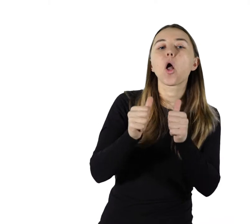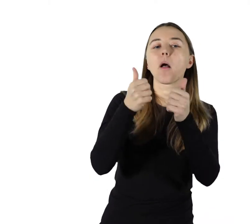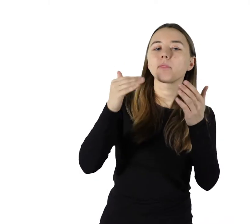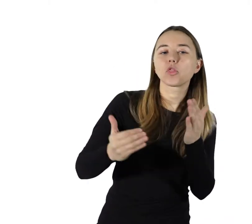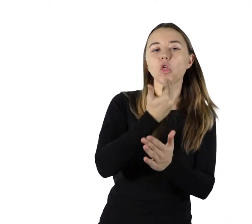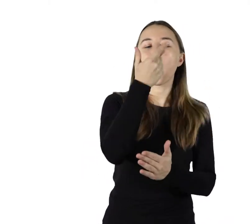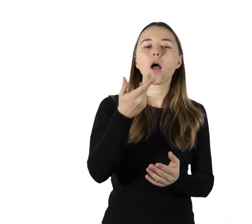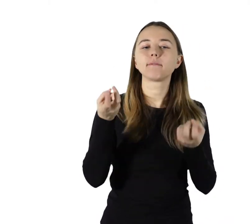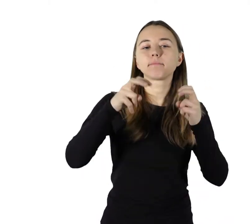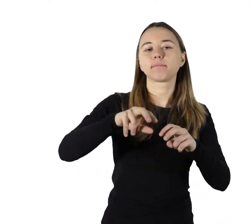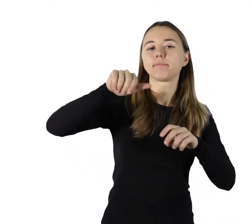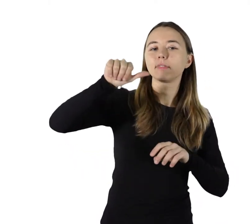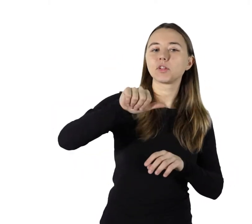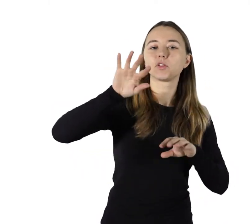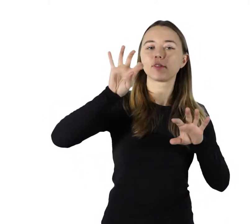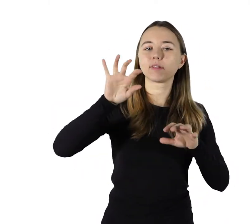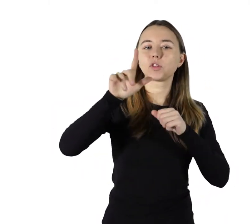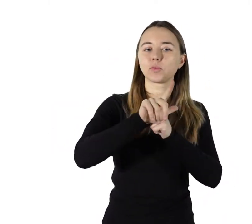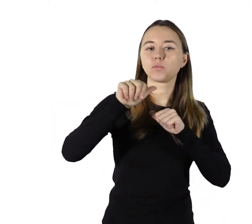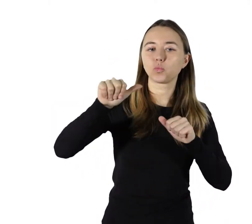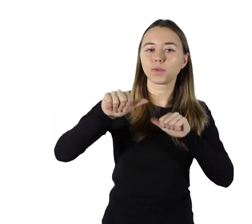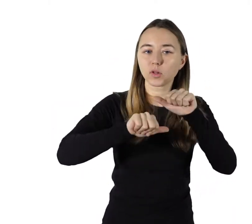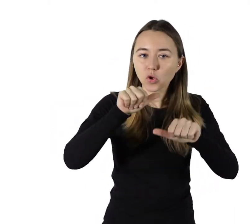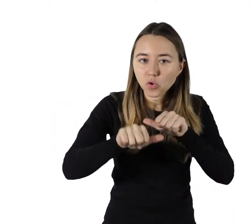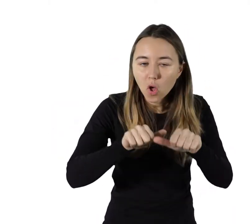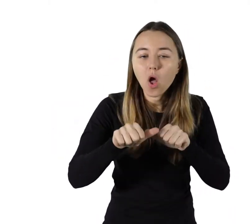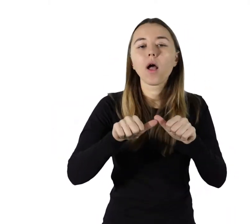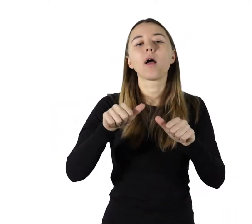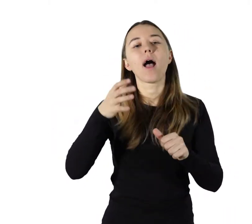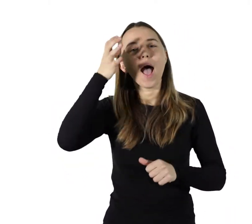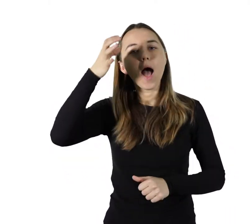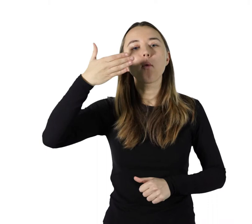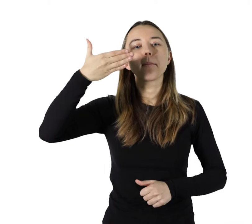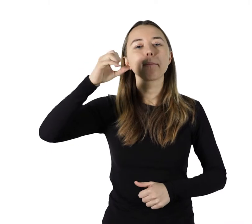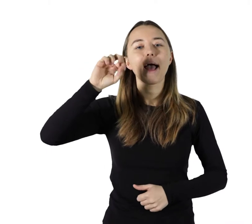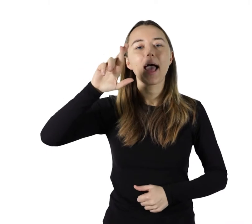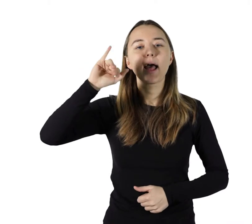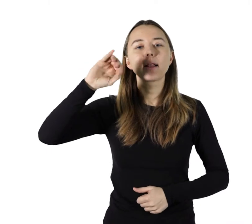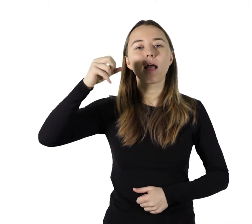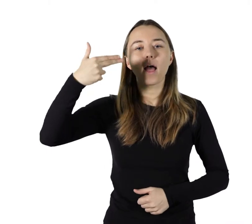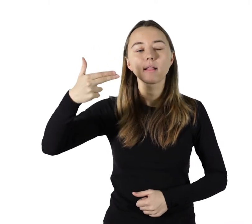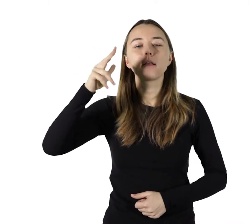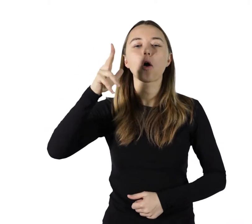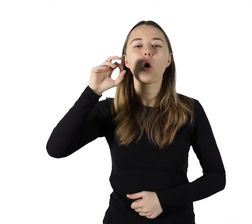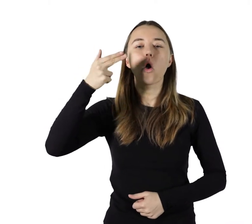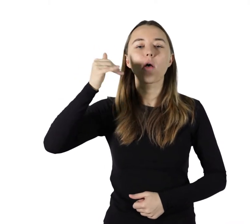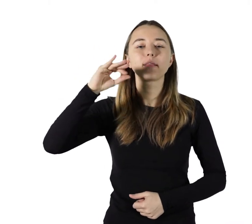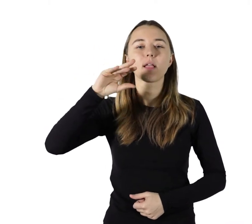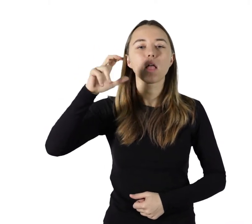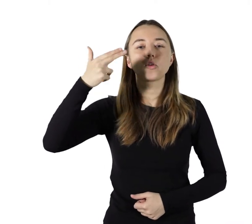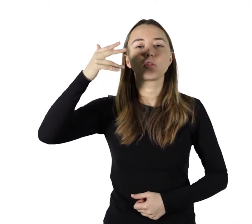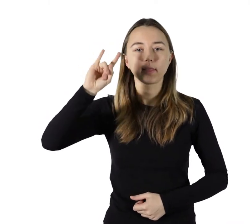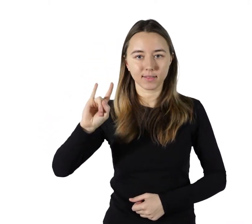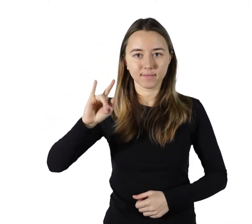W 1976 roku pomnik został odbudowany przez Mariana Koniecznego.